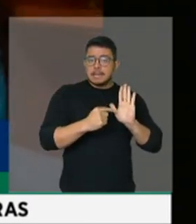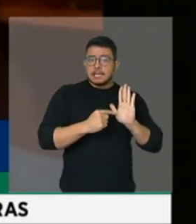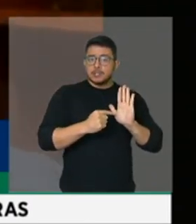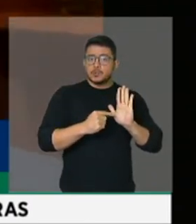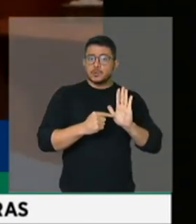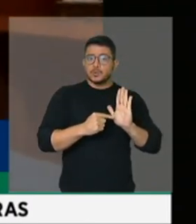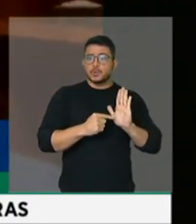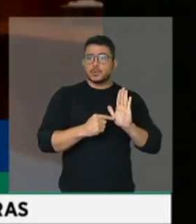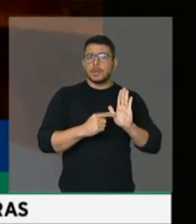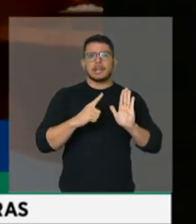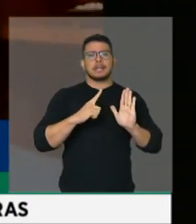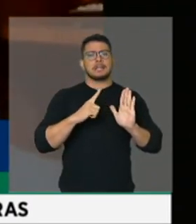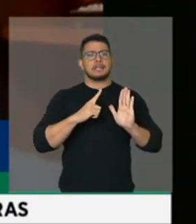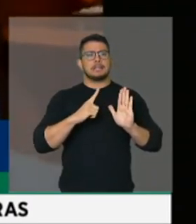MENOR PARTICIPAÇÃO. AGORA A GENTE NÃO PODE ACEITAR